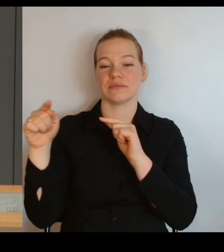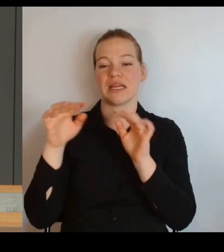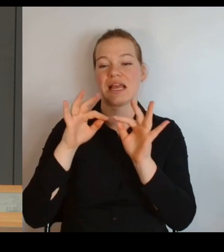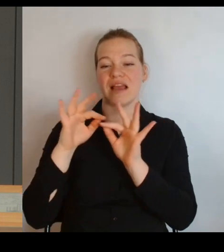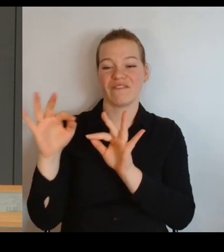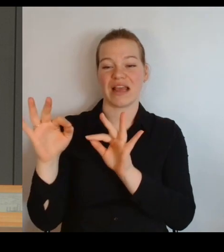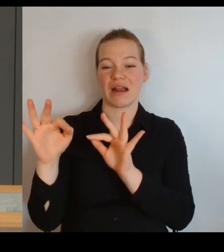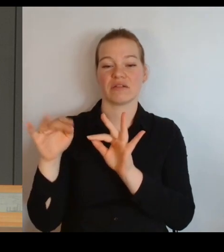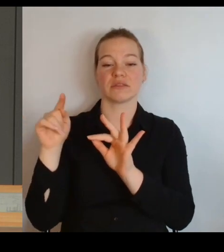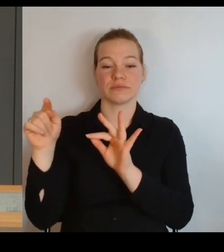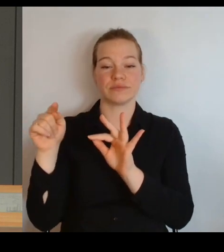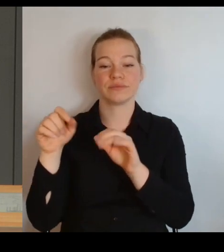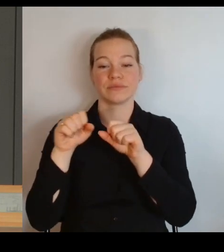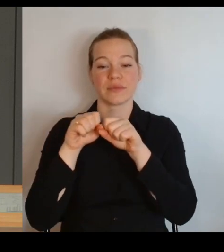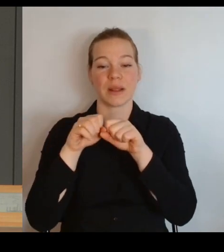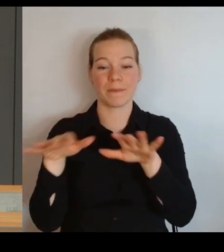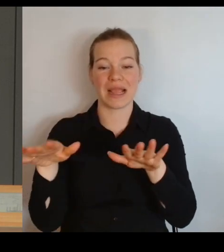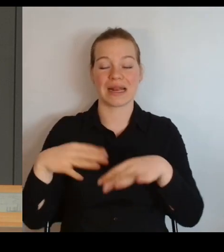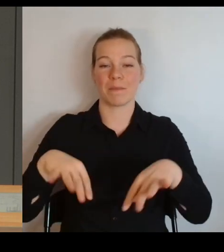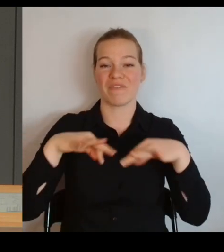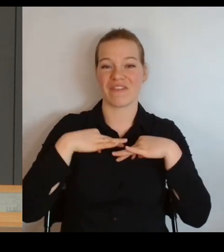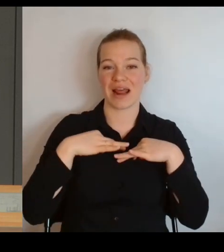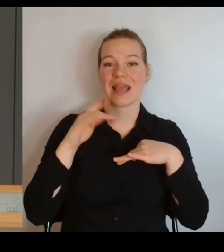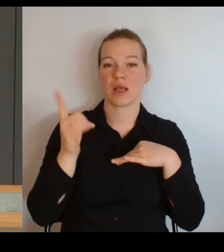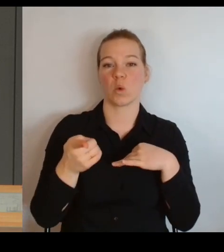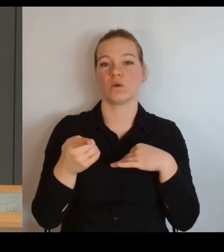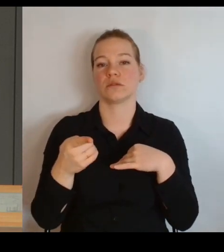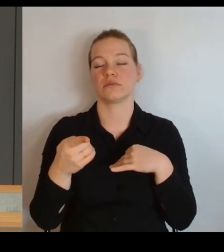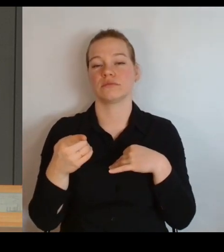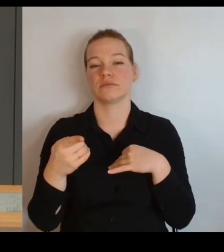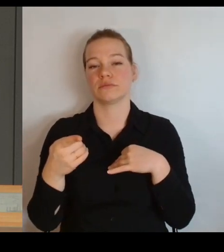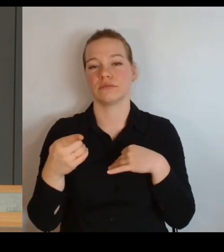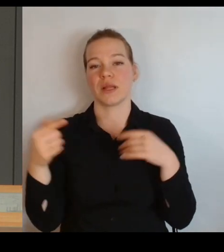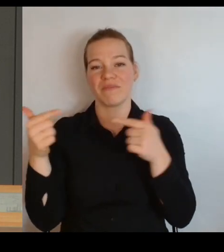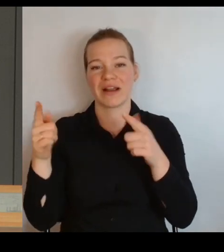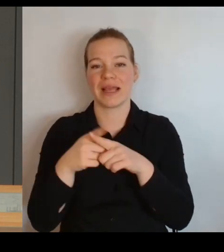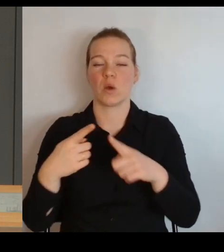Widerspruch höre ich nicht. Dann verfahren wir so Ich rufe. Ich rufe auf